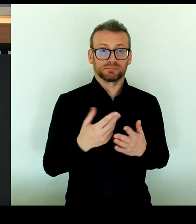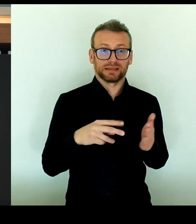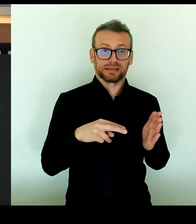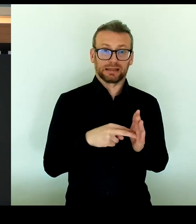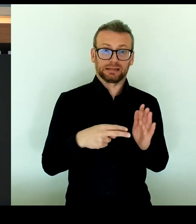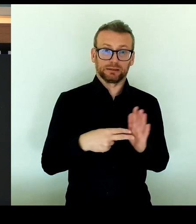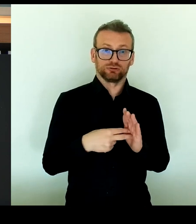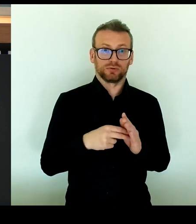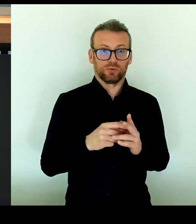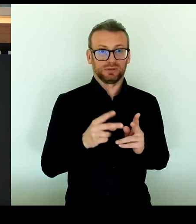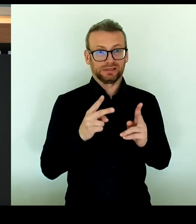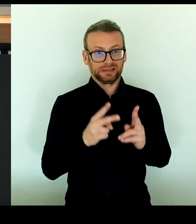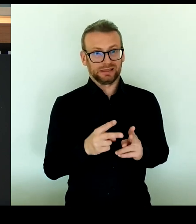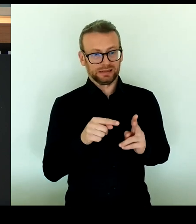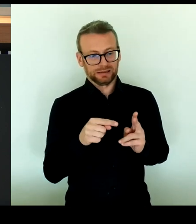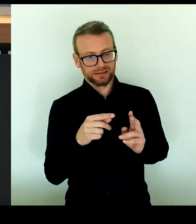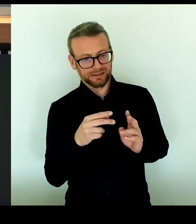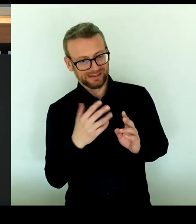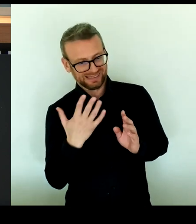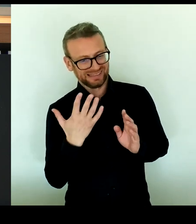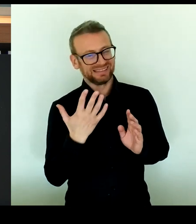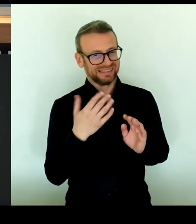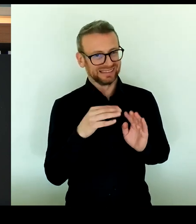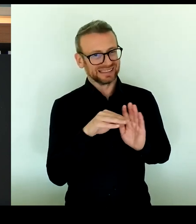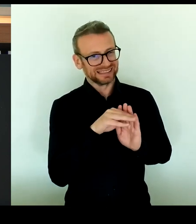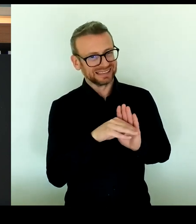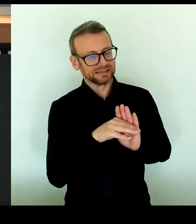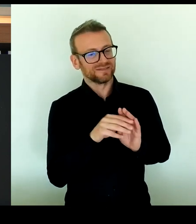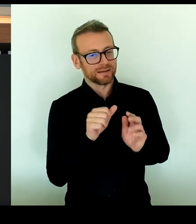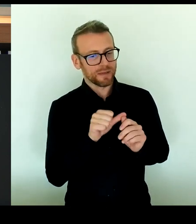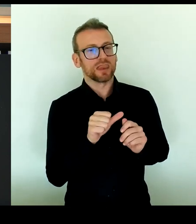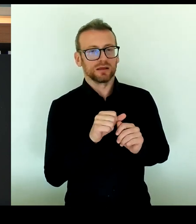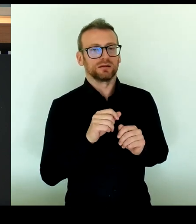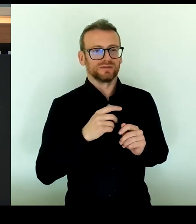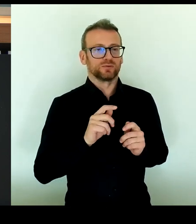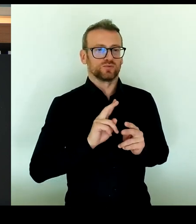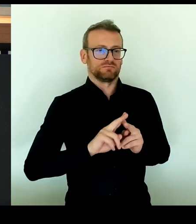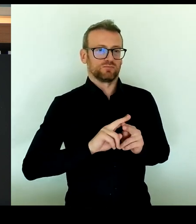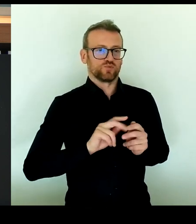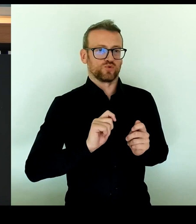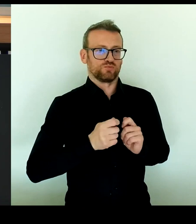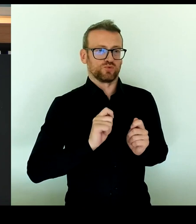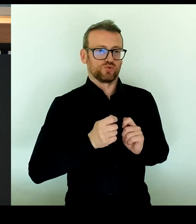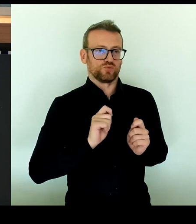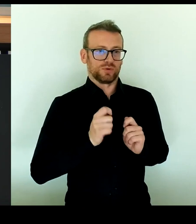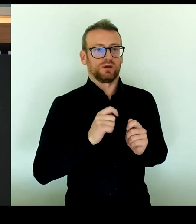Wenn nun zu Beginn der Pandemie die Priorität darauf lag, Verwaltungstätigkeit aufrecht zu halten,